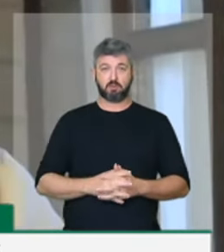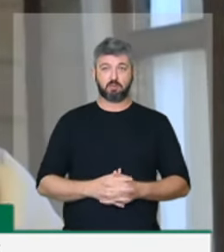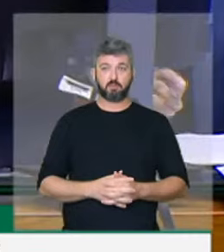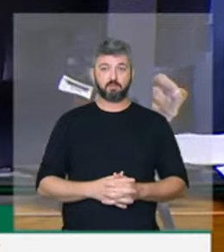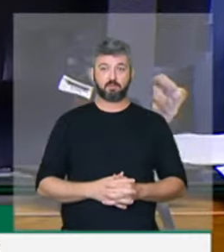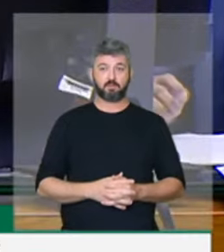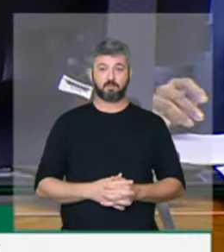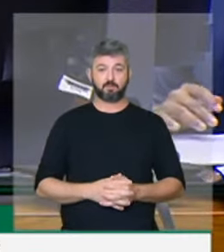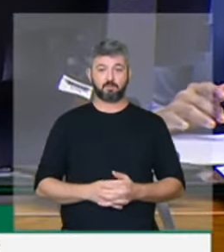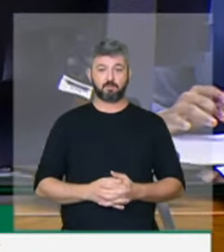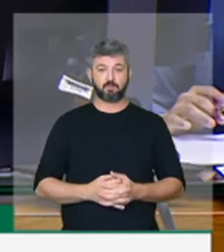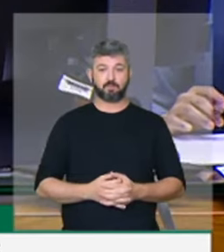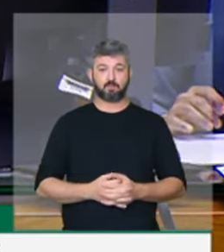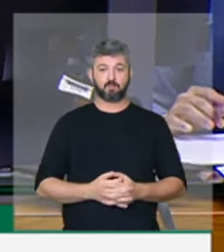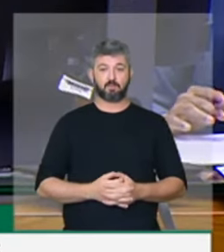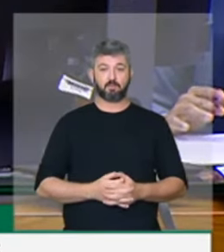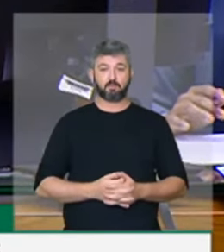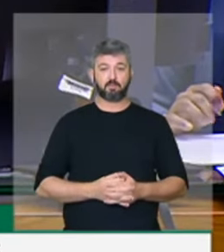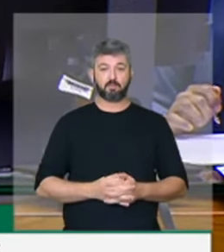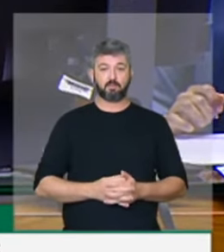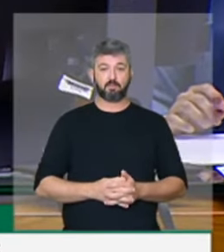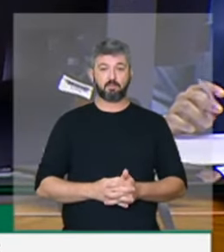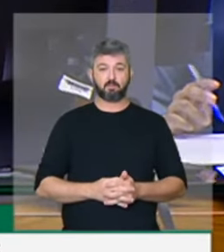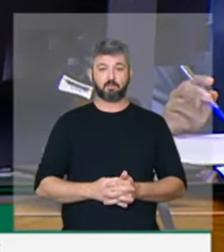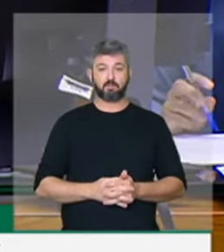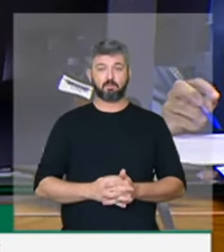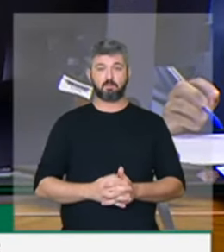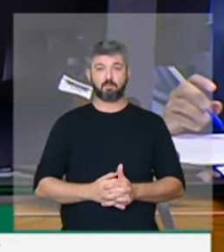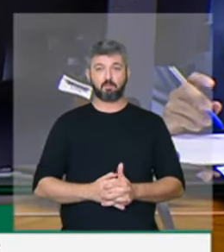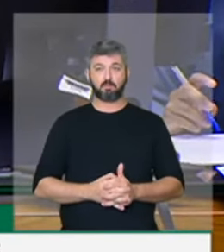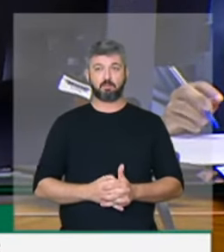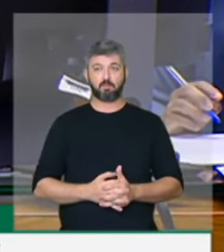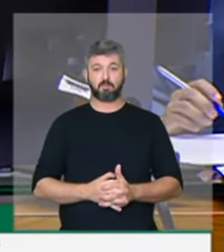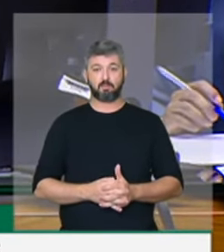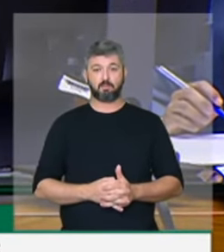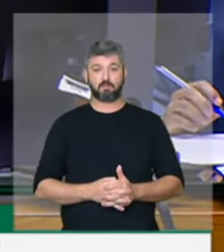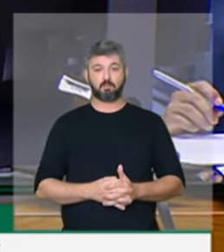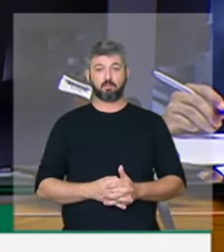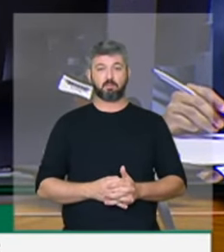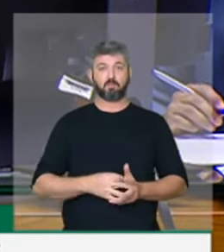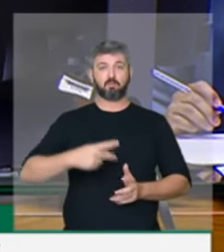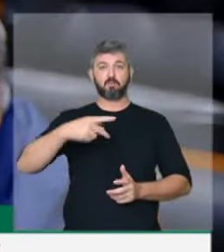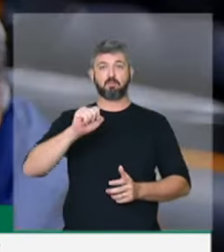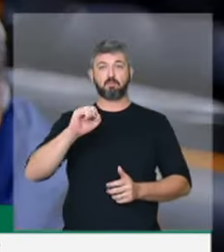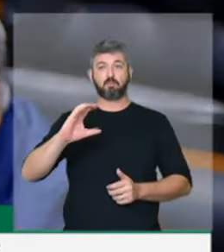SENHOR PRESIDENTE. -- [PRESIDENTE]: COMO ORIENTA O PSC? -- [DEPUTADO]: SENHOR PRESIDENTE, INICIALMENTE GOSTARIA DE CUMPRIMENTAR A